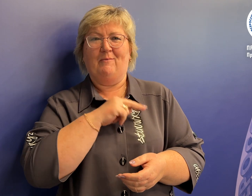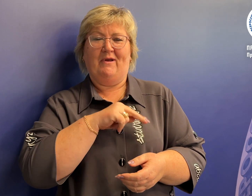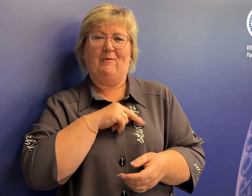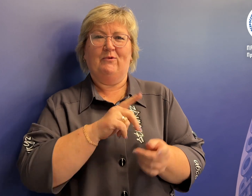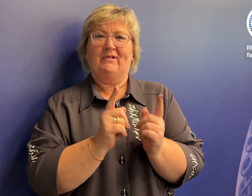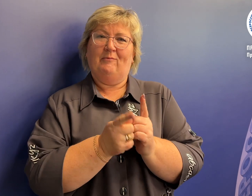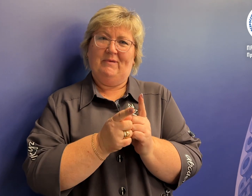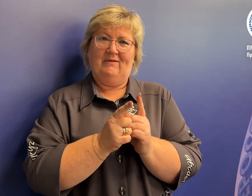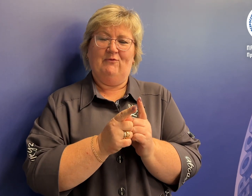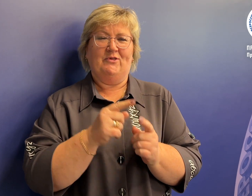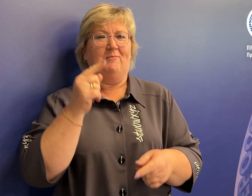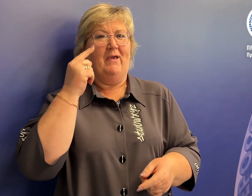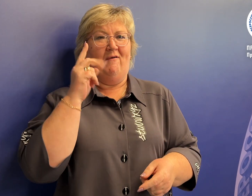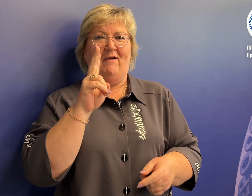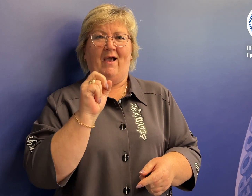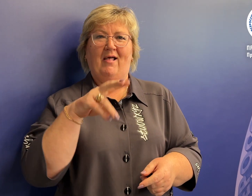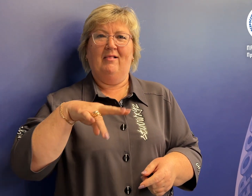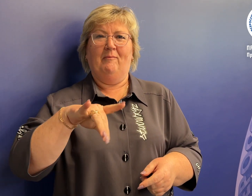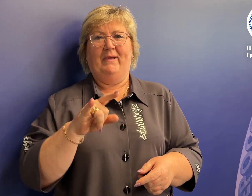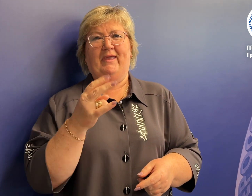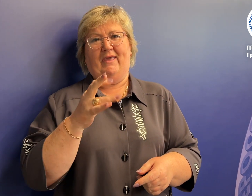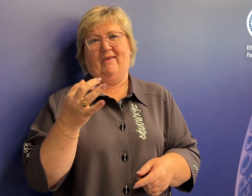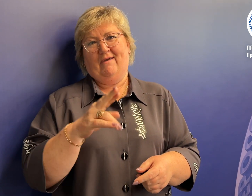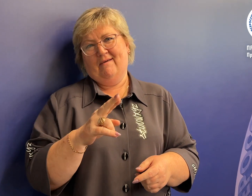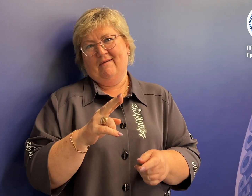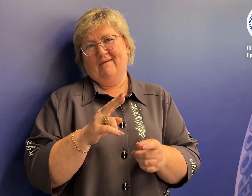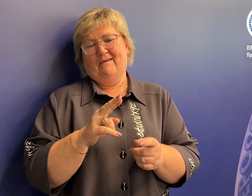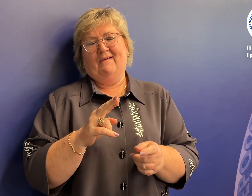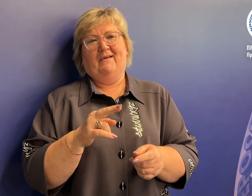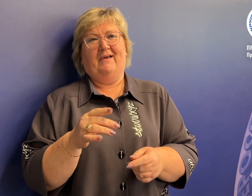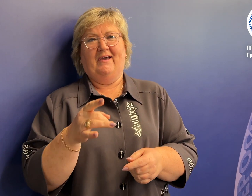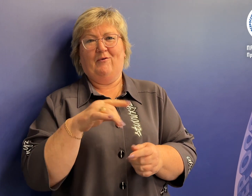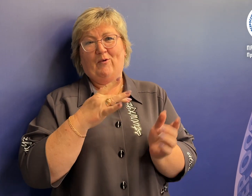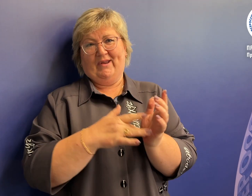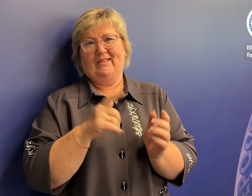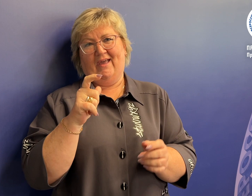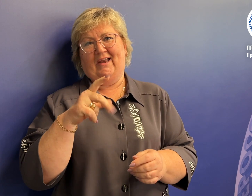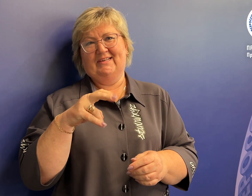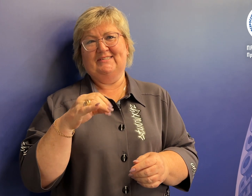35 лет я работала переводчиком в городе Элисте, Республика Калмыкия.